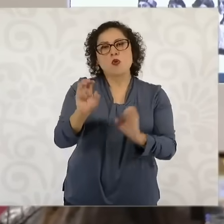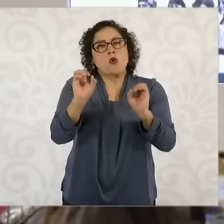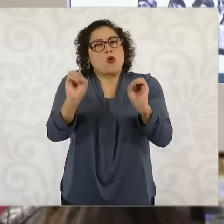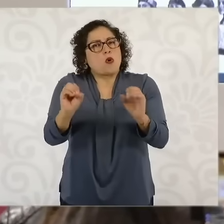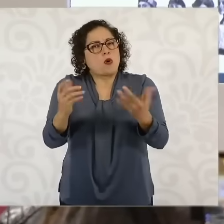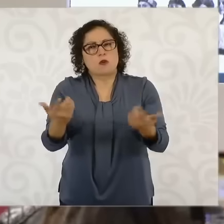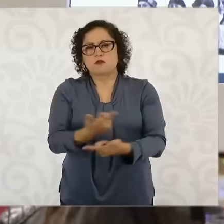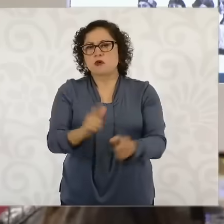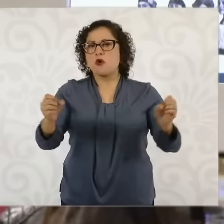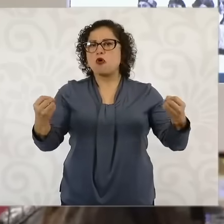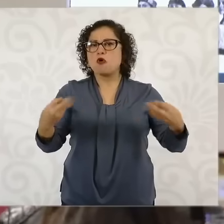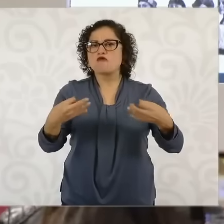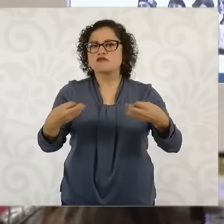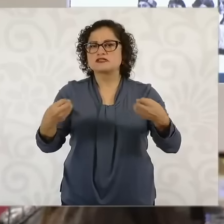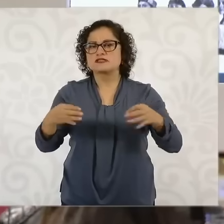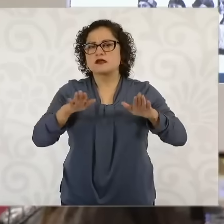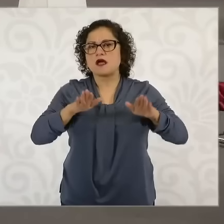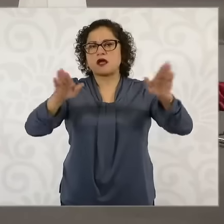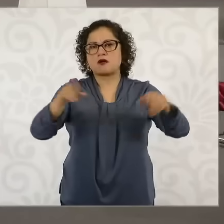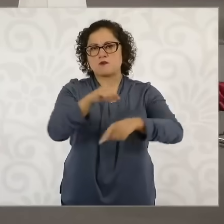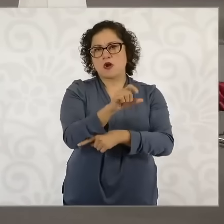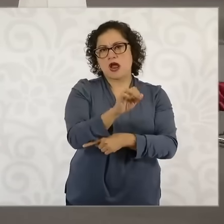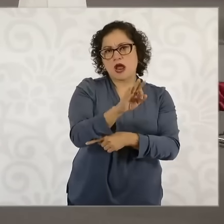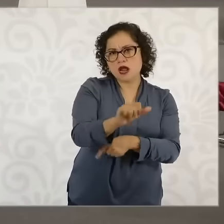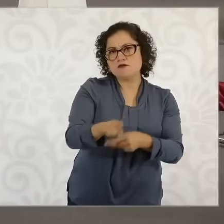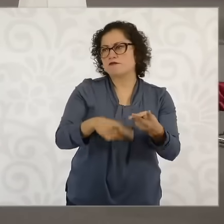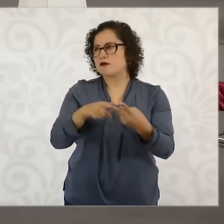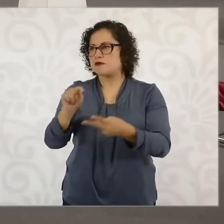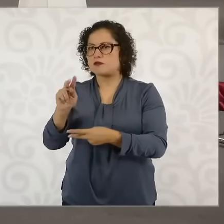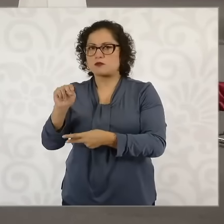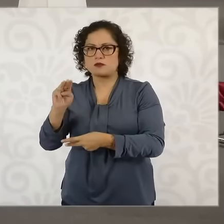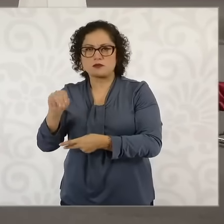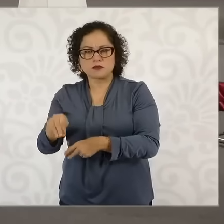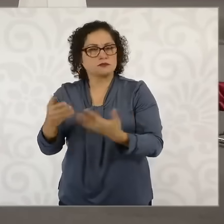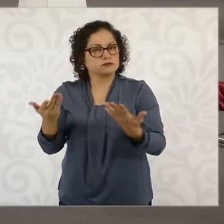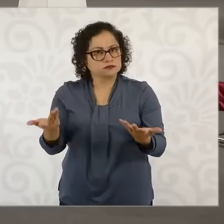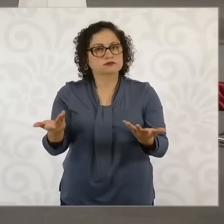Ángeles, al aeropuerto de Tulum. También tenemos muy importante los paquetes vacacionales que a